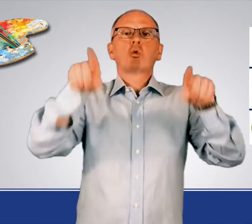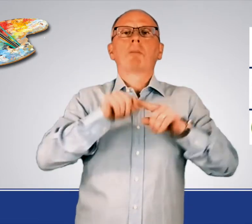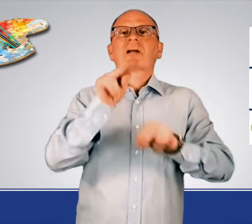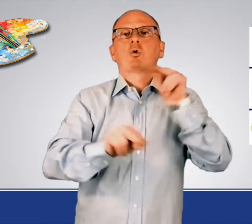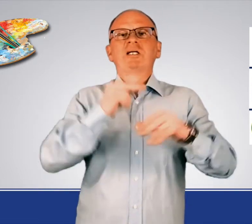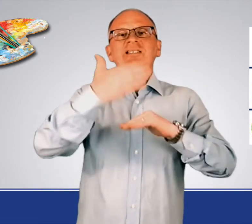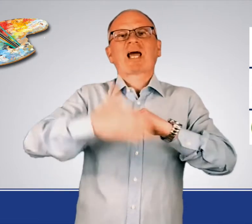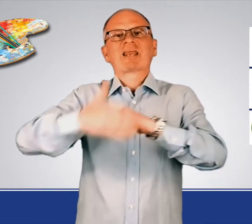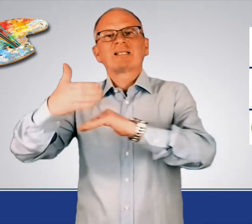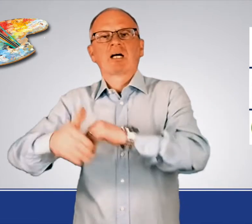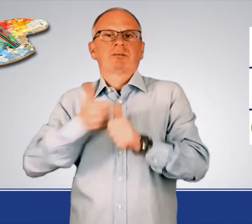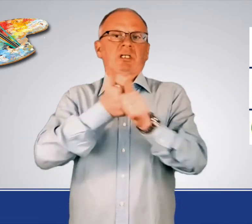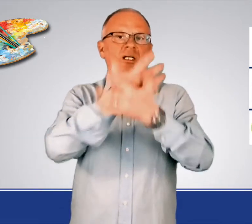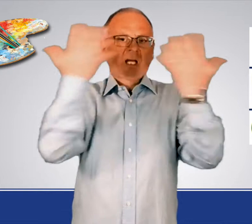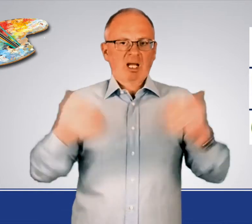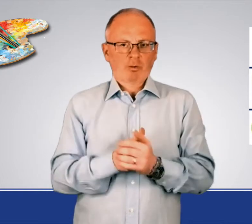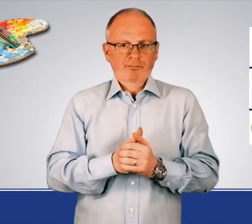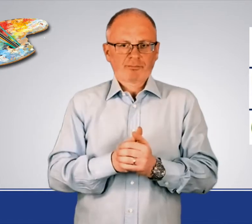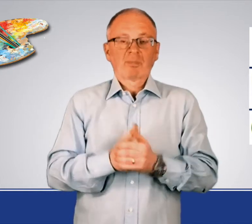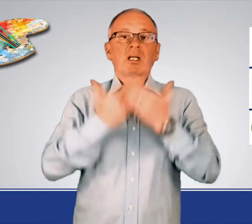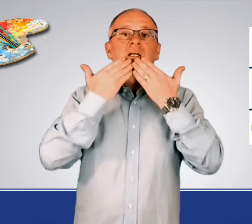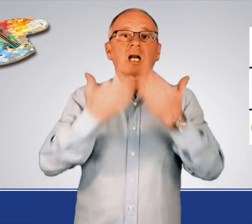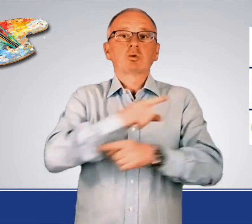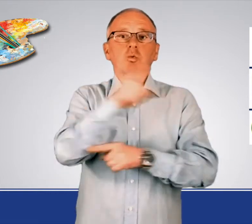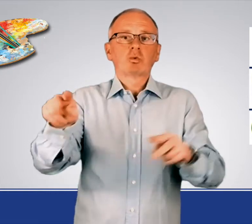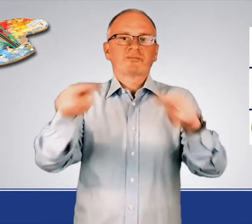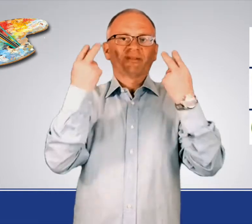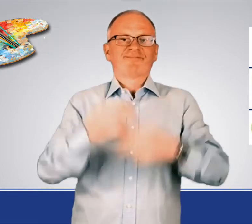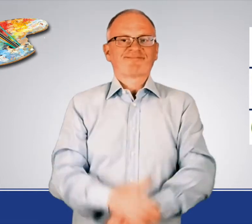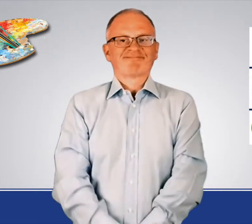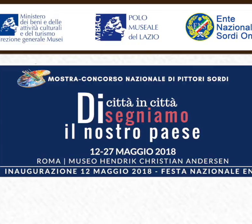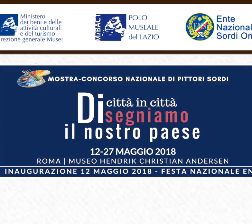nel sito c'è il modulo di prenotazione con le scadenze. Grazie a tutti per l'attenzione